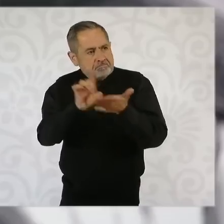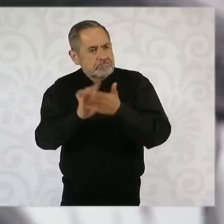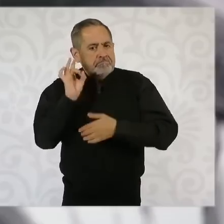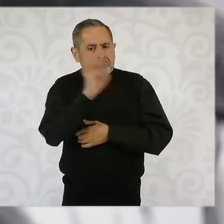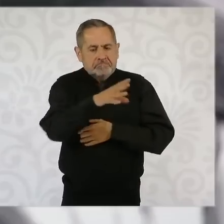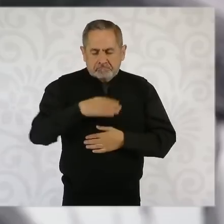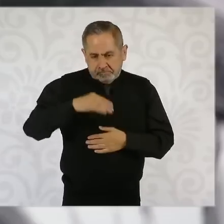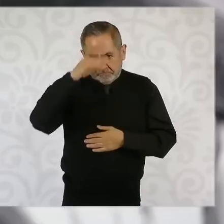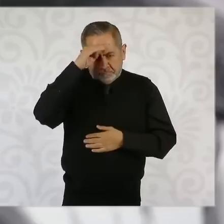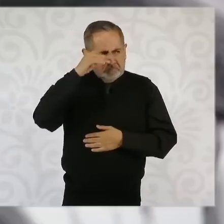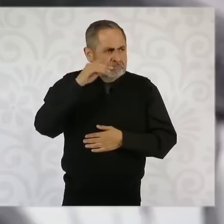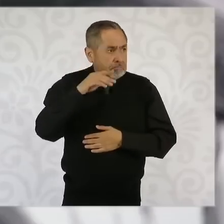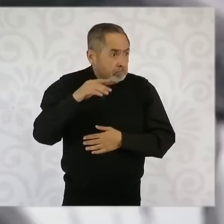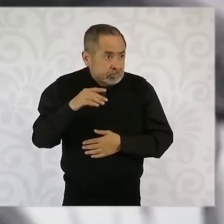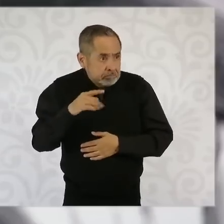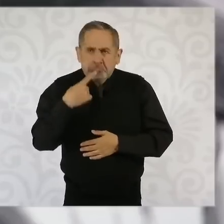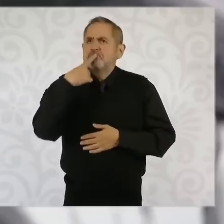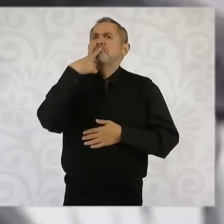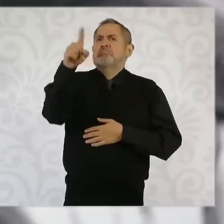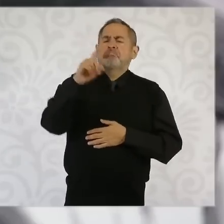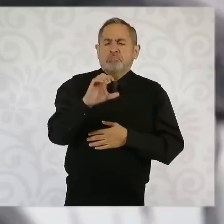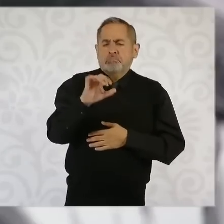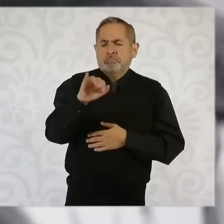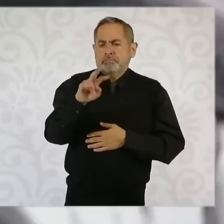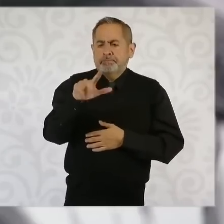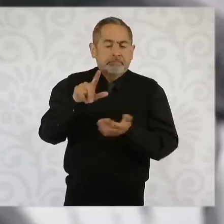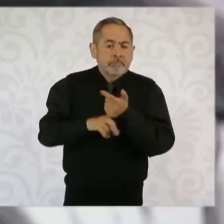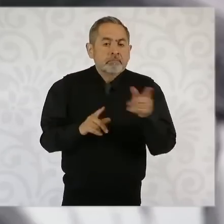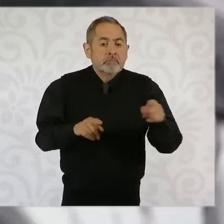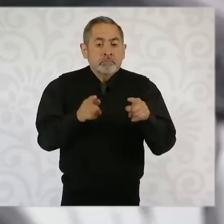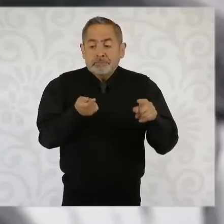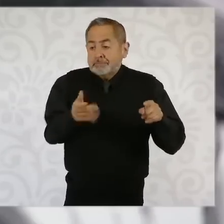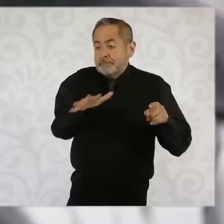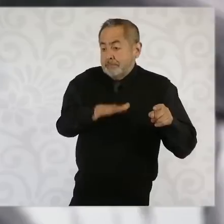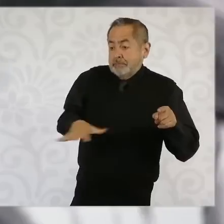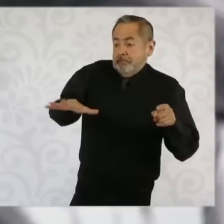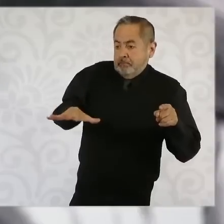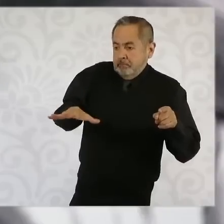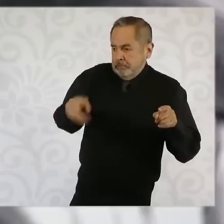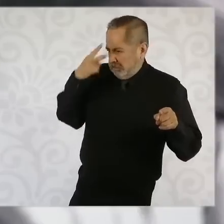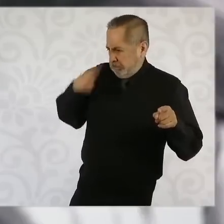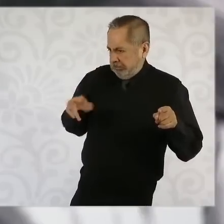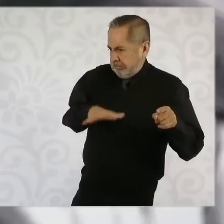incluso una demanda porque incluso está nombrando sobre el territorio mexicano que es nuestra plata